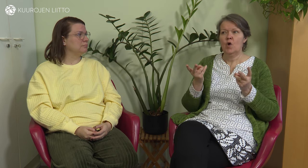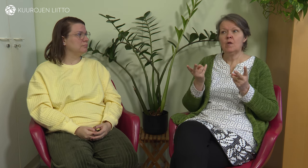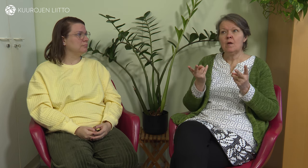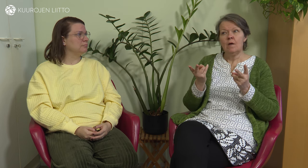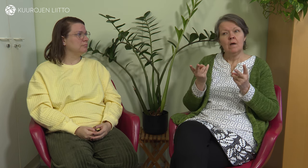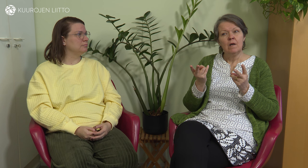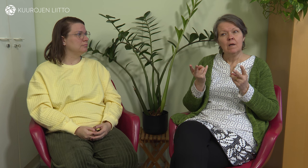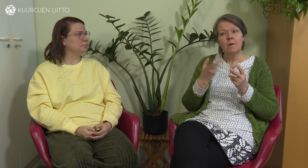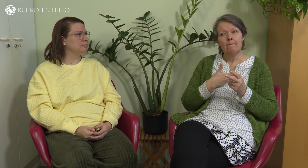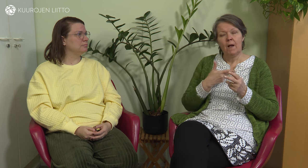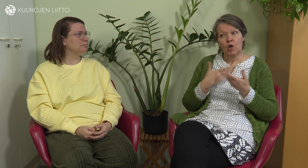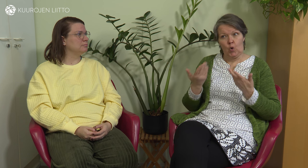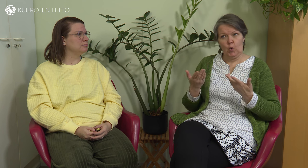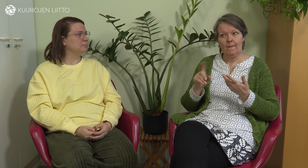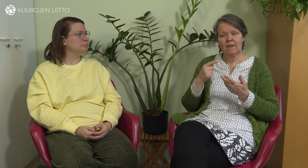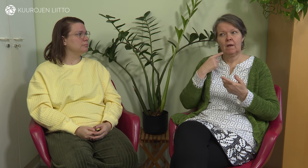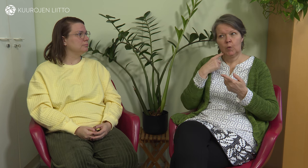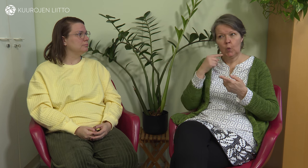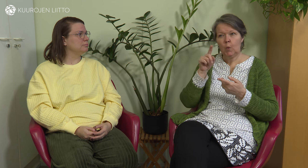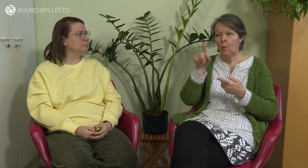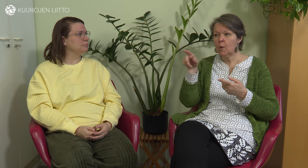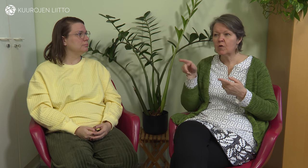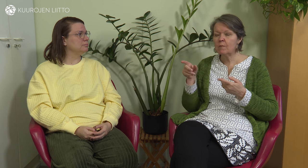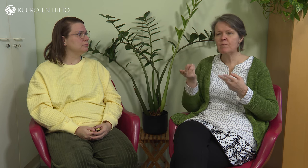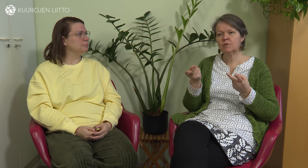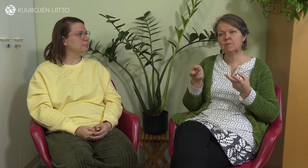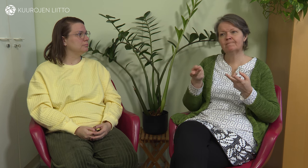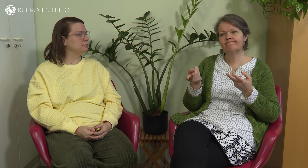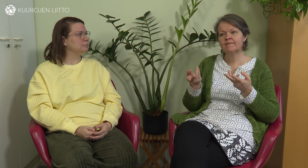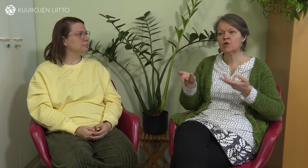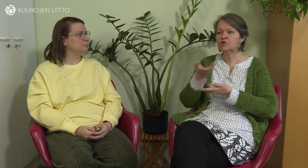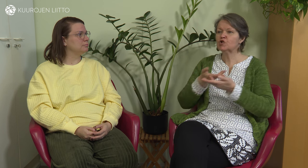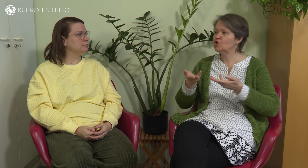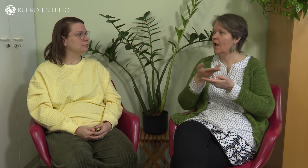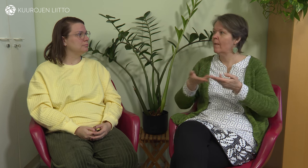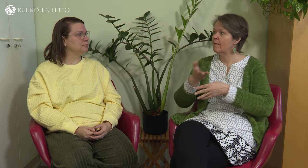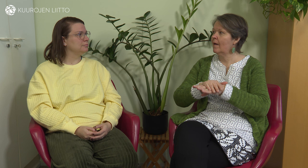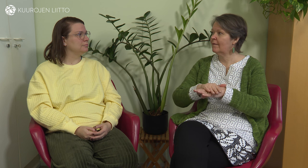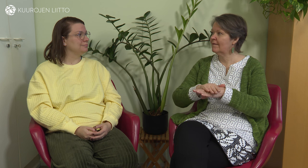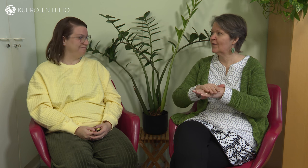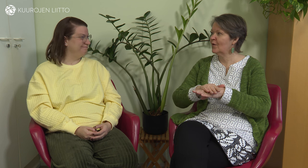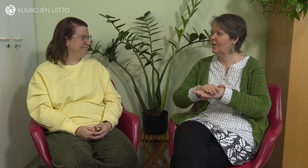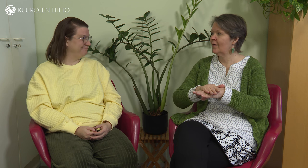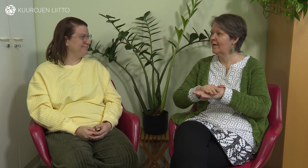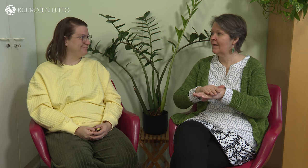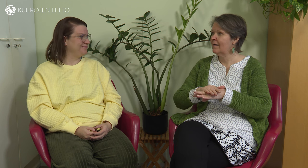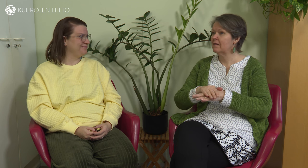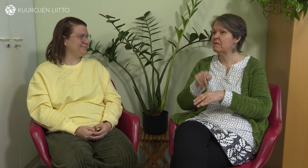Nykyään puhutaan paljon sosiaalisista taidoista.